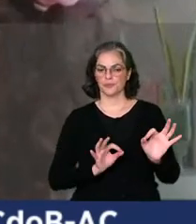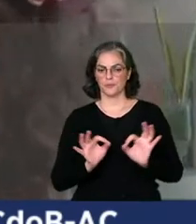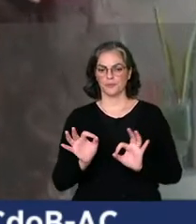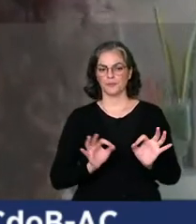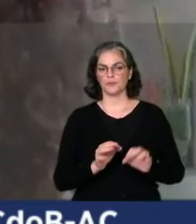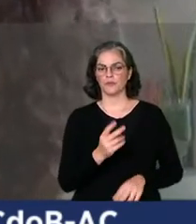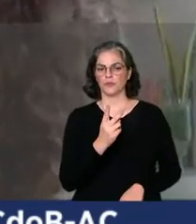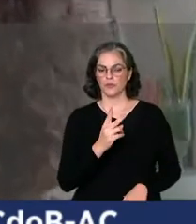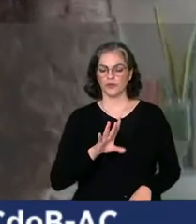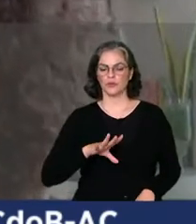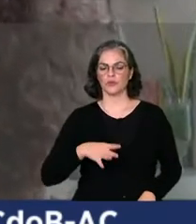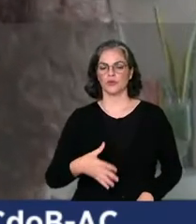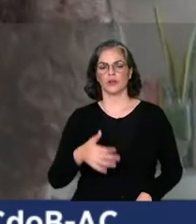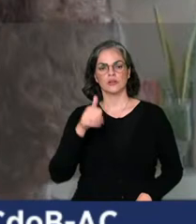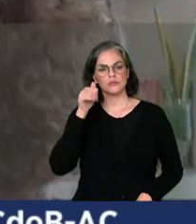DEPUTADA ALICE PORTUGAL QUE É PRESIDENTE DA CULTURA DUAS